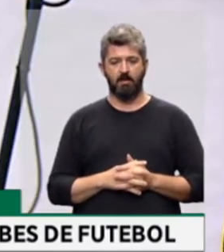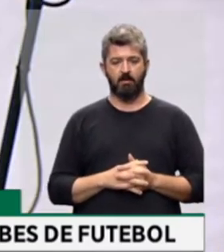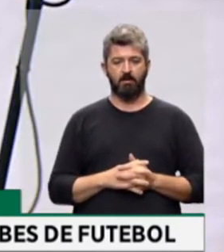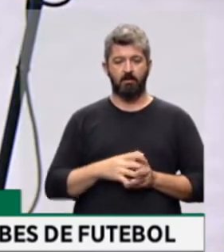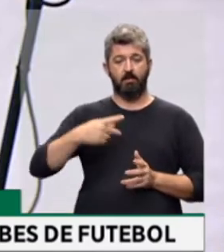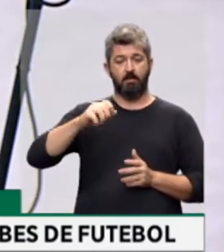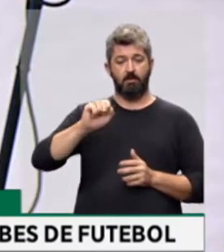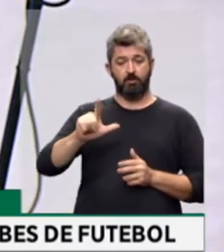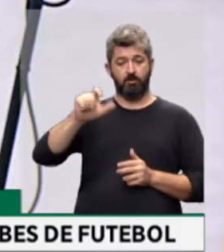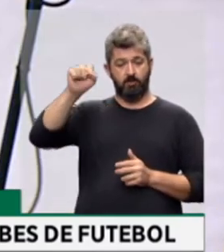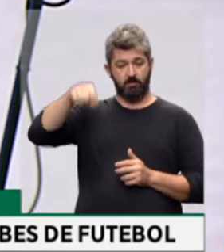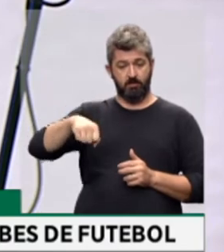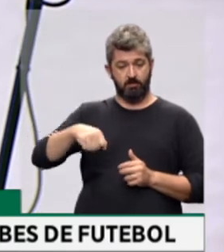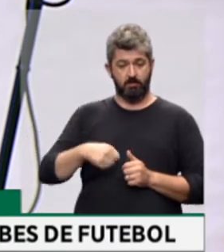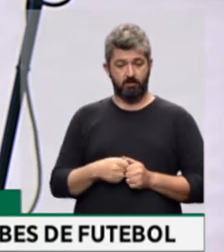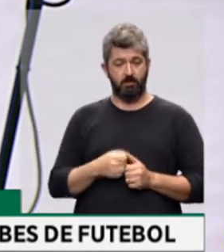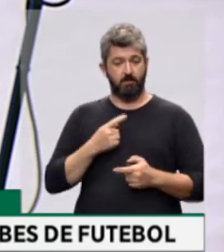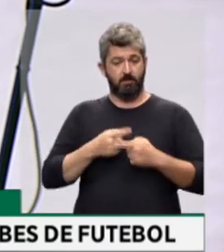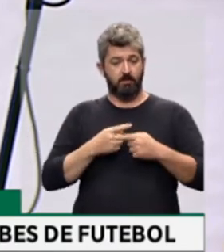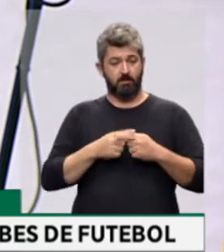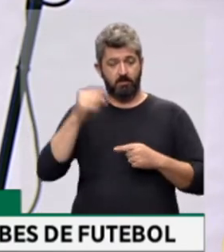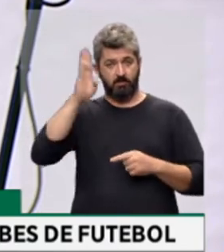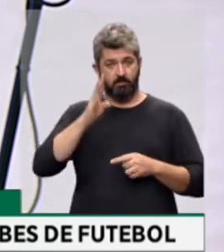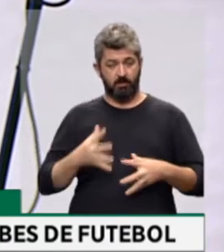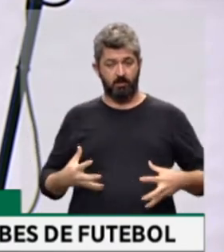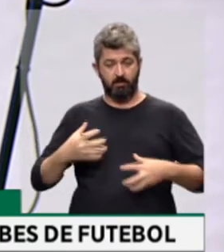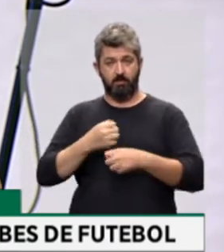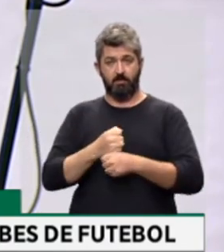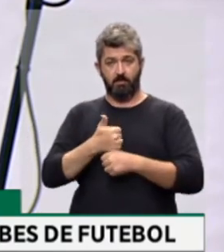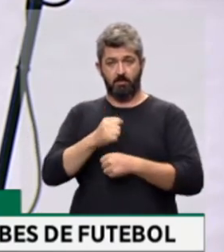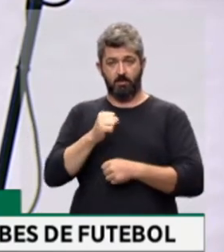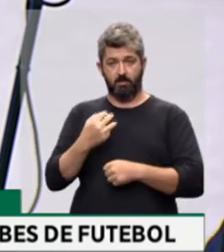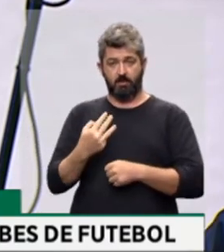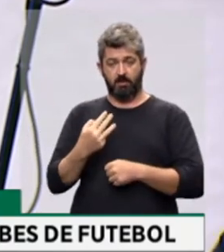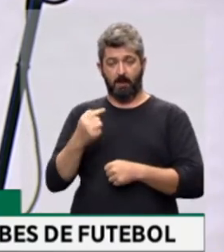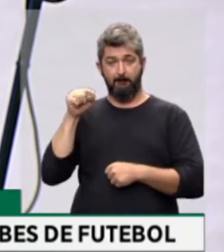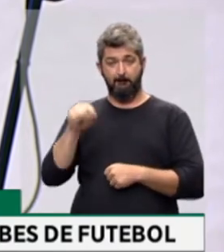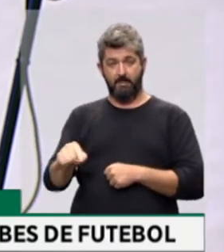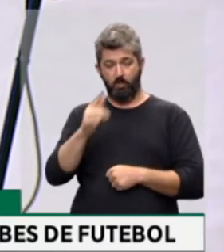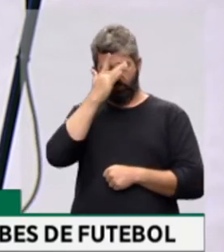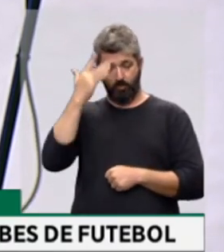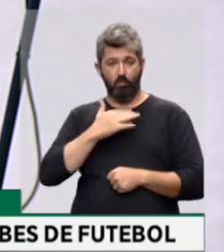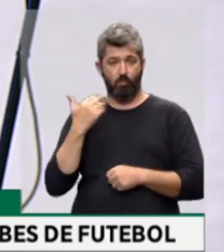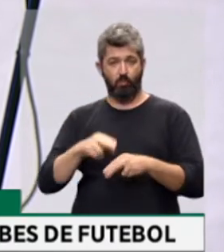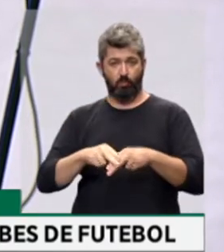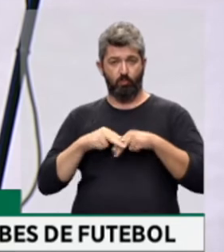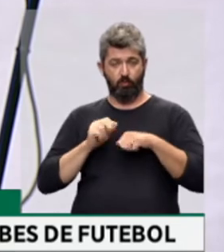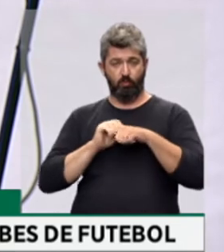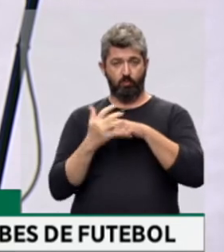VOTA NÃO, PRESIDENTE. -- [PRESIDENTE]: COMO VOTA O PSOL? -- [DEPUTADA]: PRESIDENTE, O PSOL VOTA SIM,